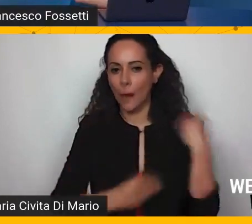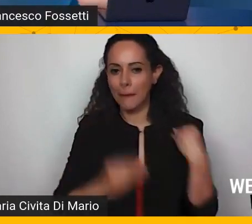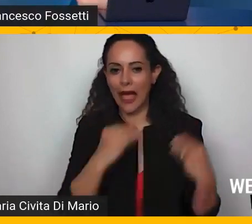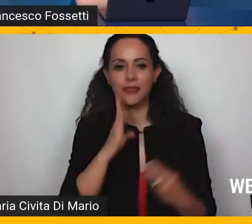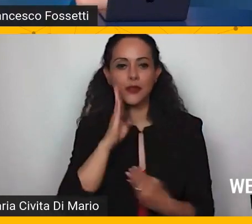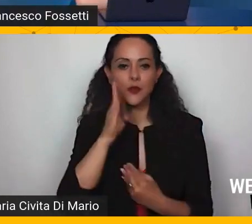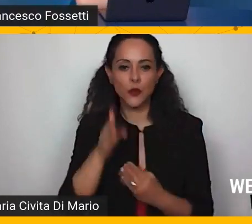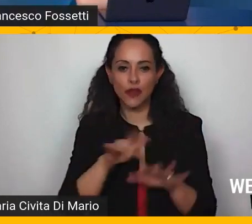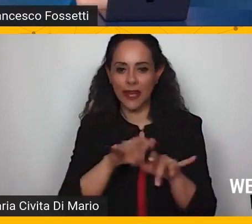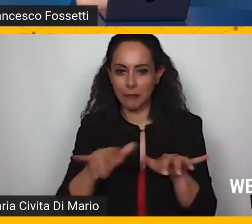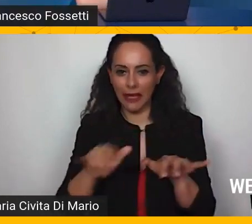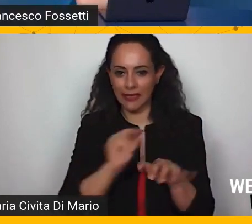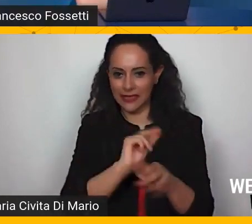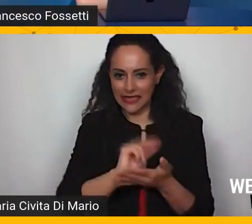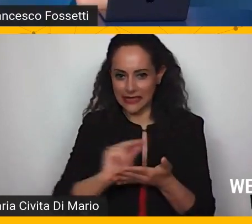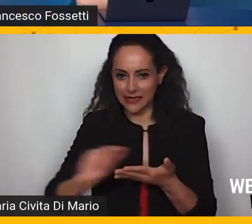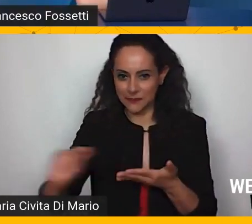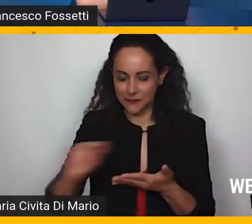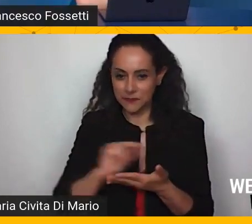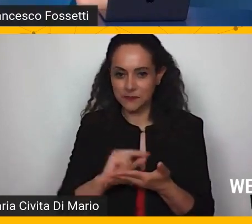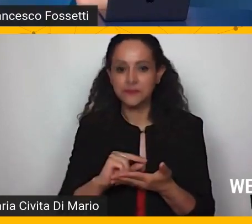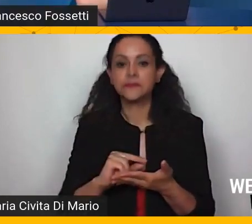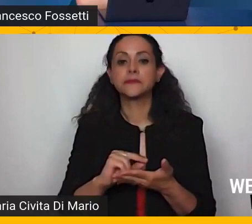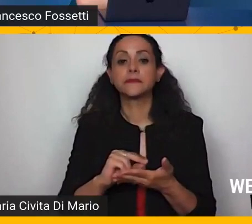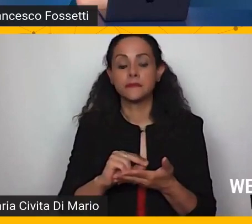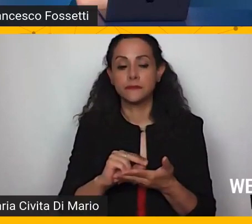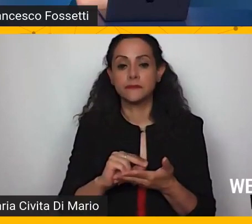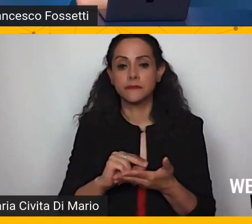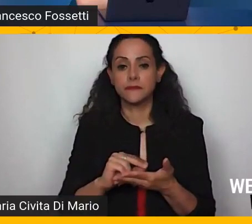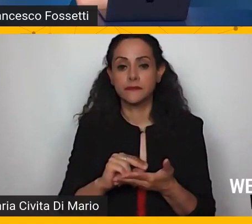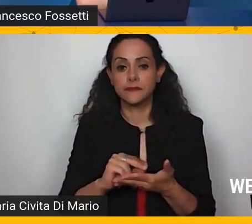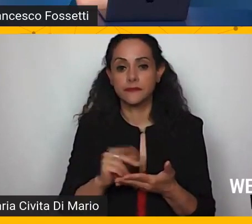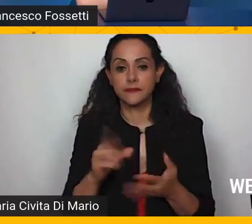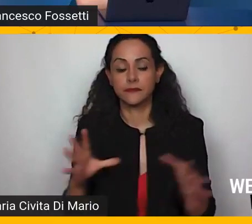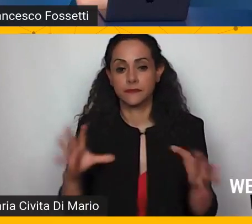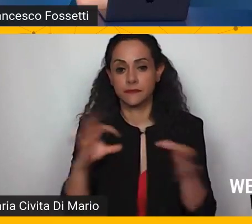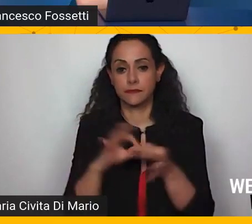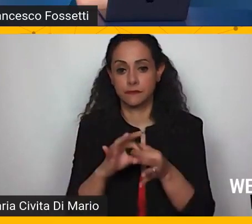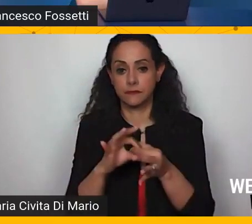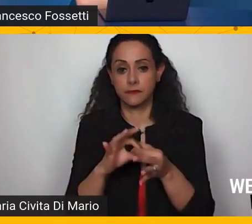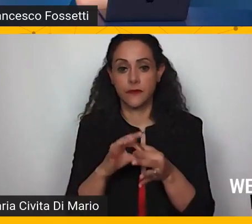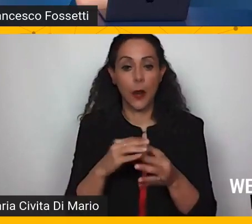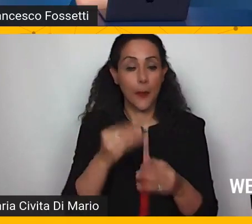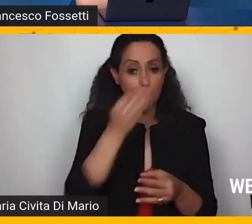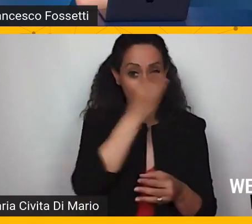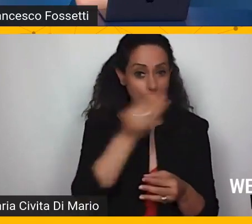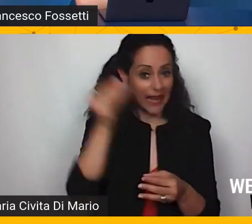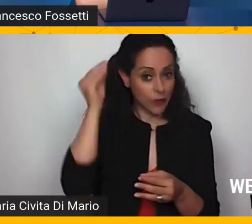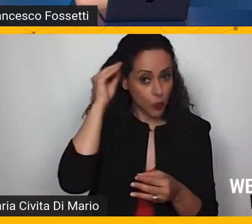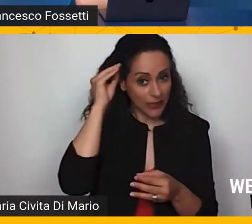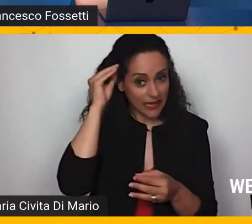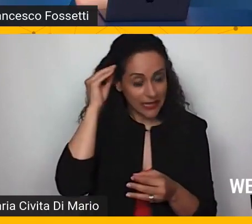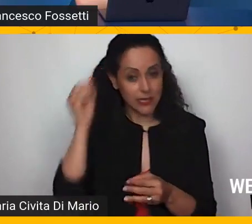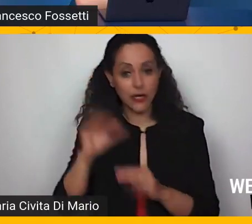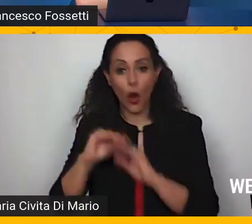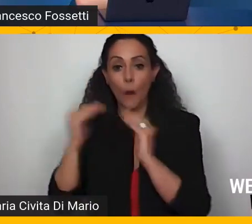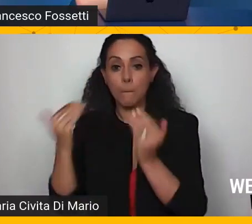di domande, di suggerimenti e di spunti proprio questo questa